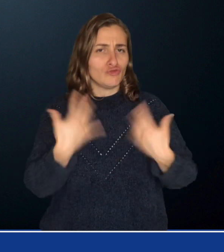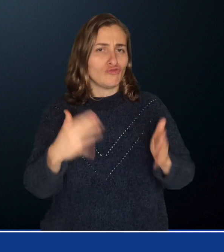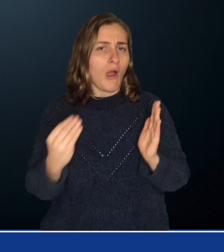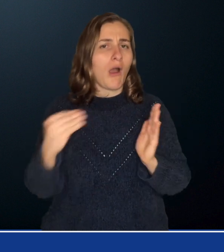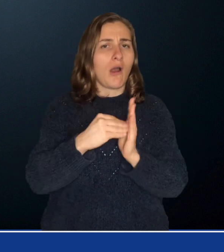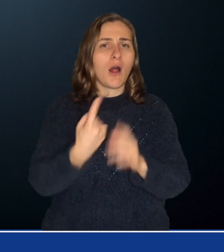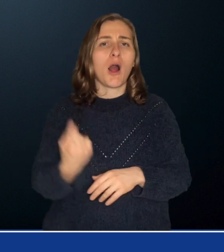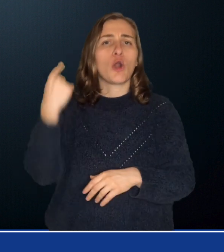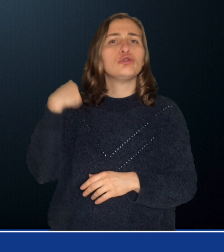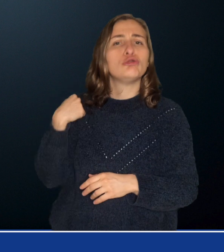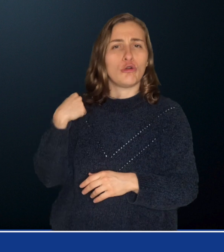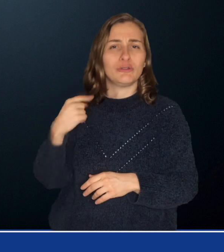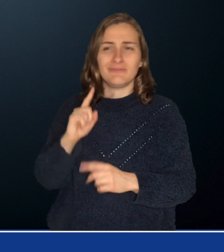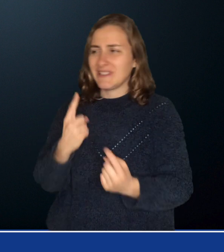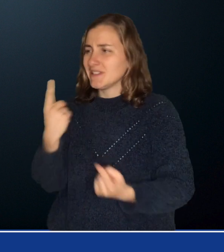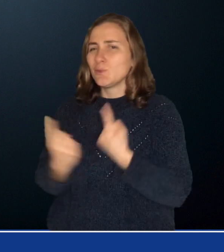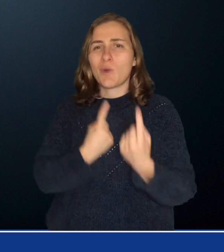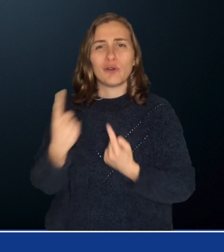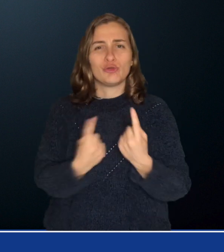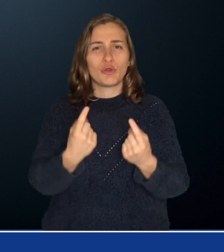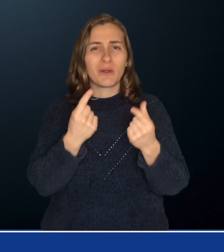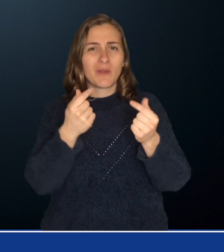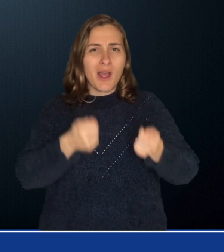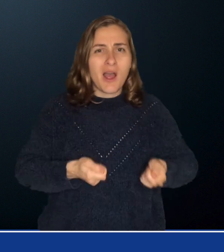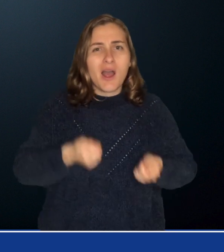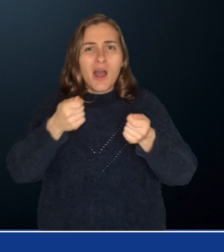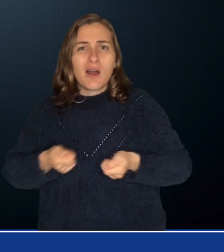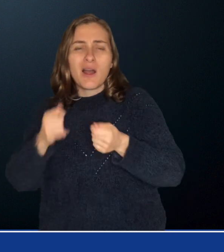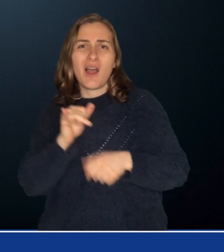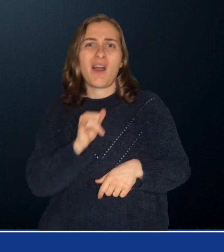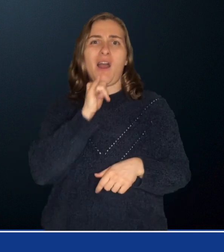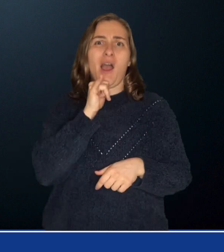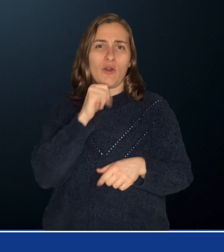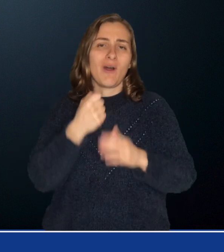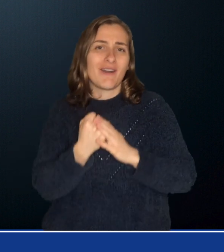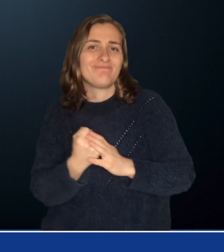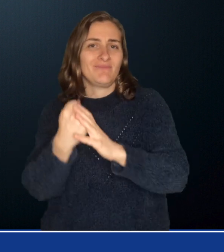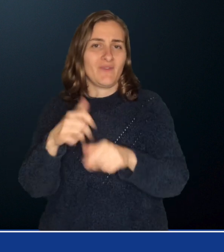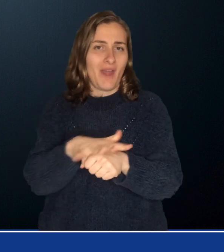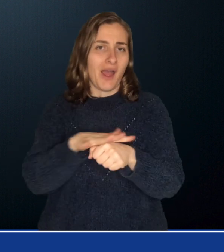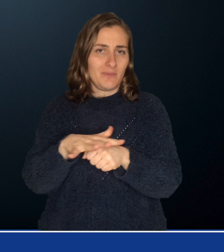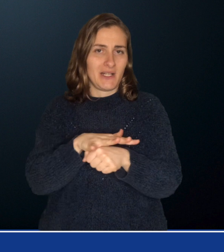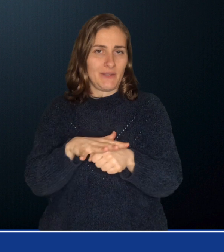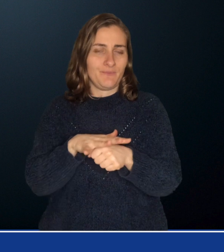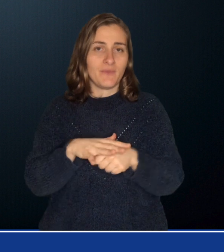misura emessa nel 2022 per mitigare l'impatto del caro prezzi sulle famiglie,